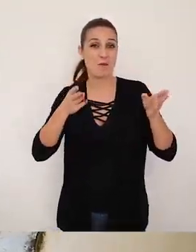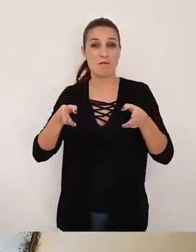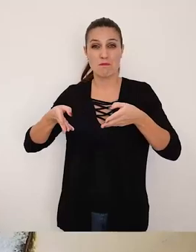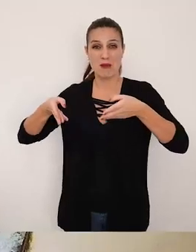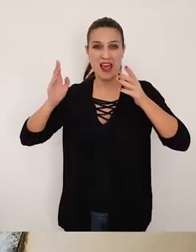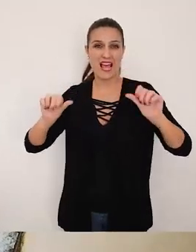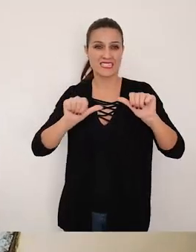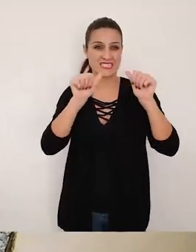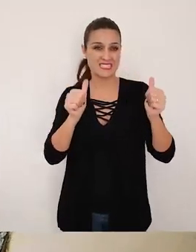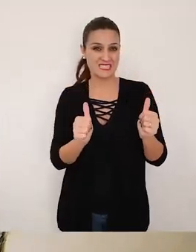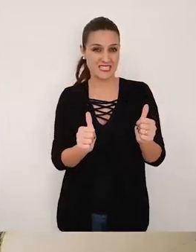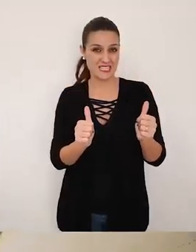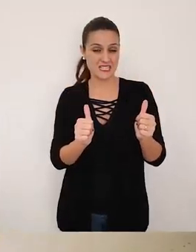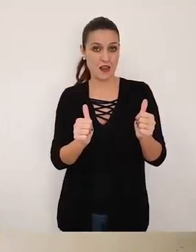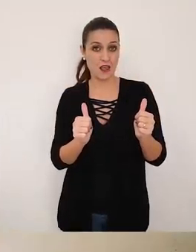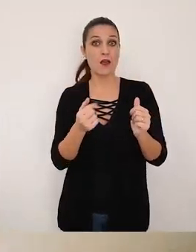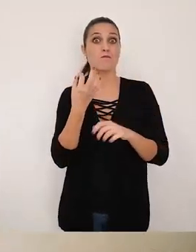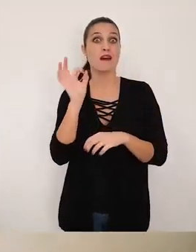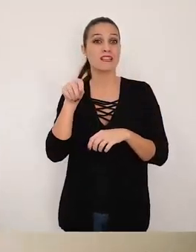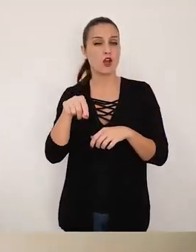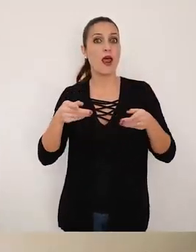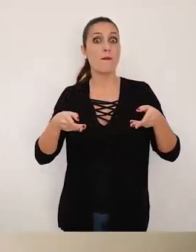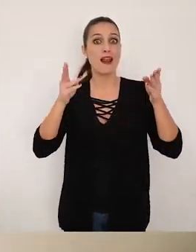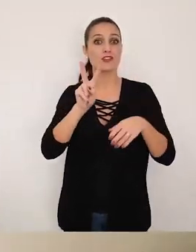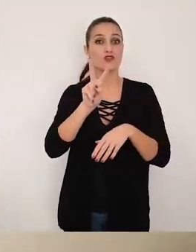storico. È il caso di “Palazzo Vilei”: edificio